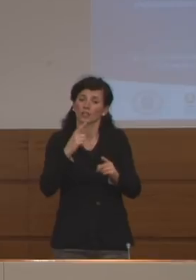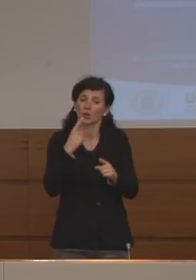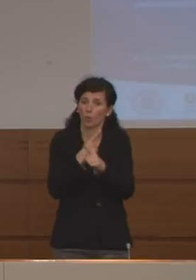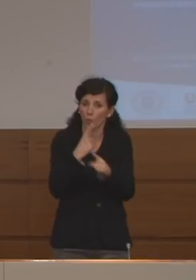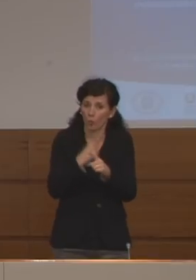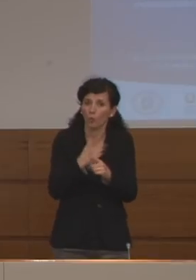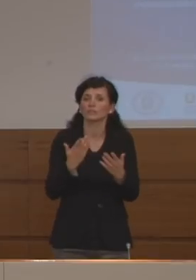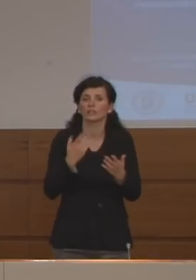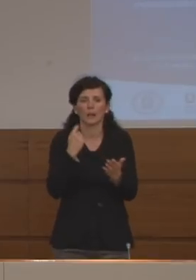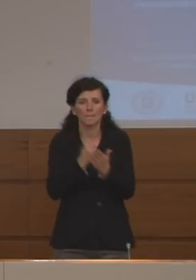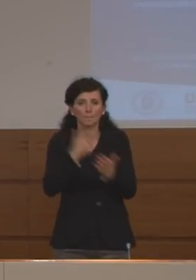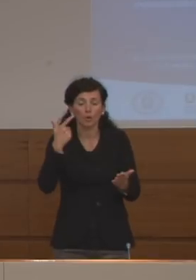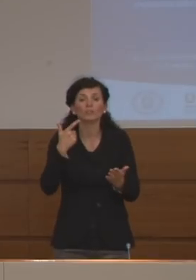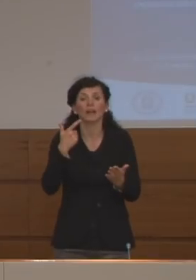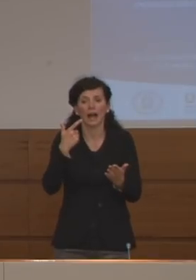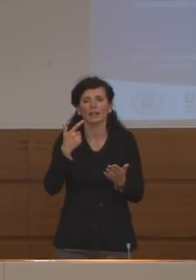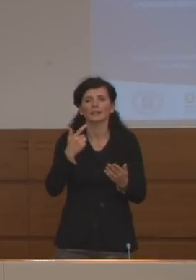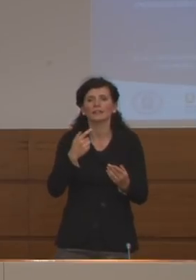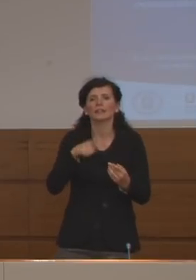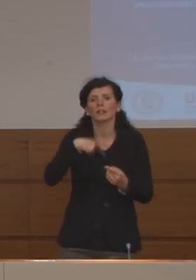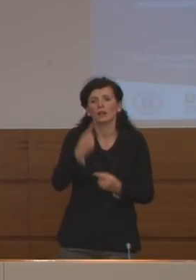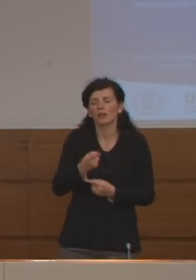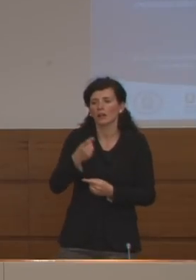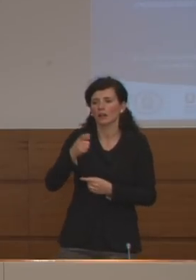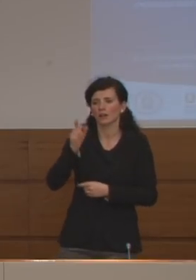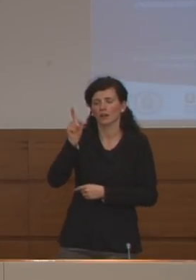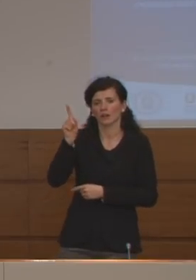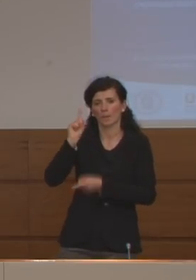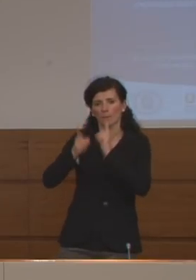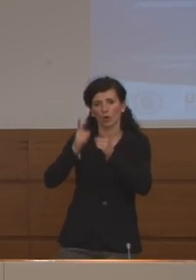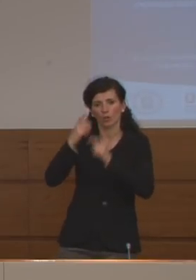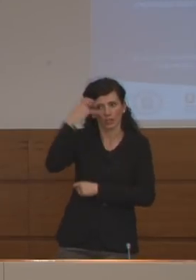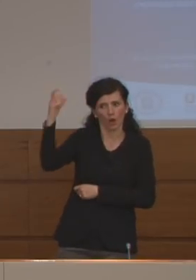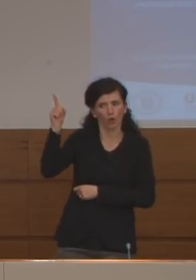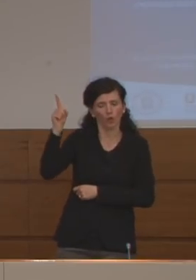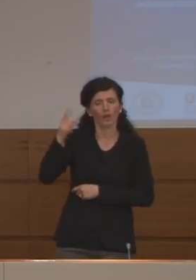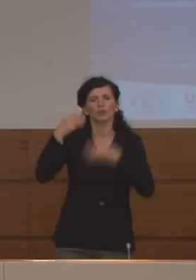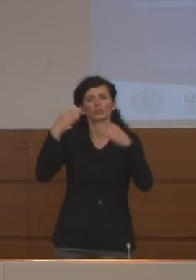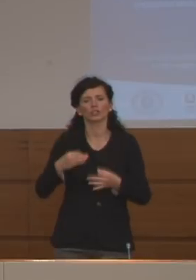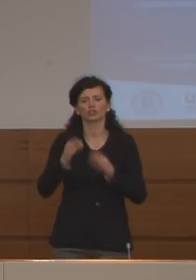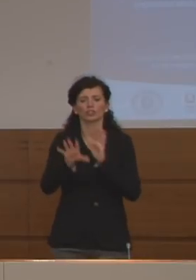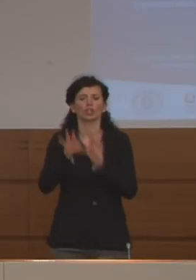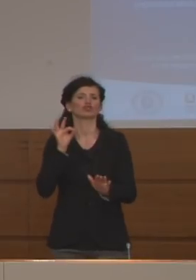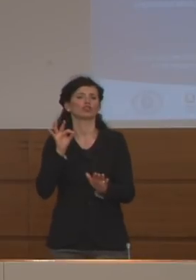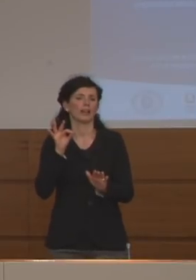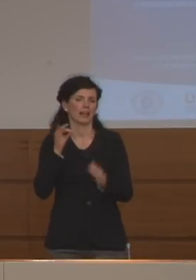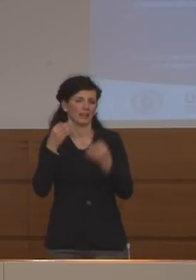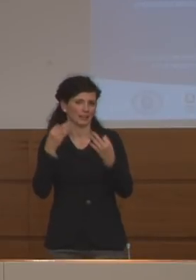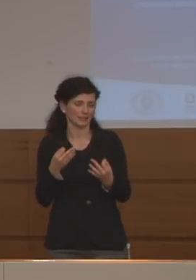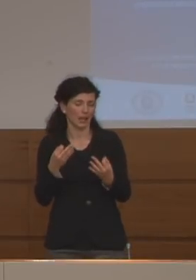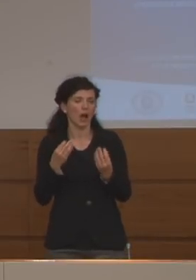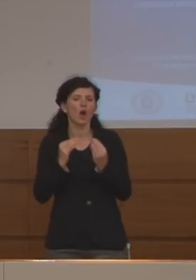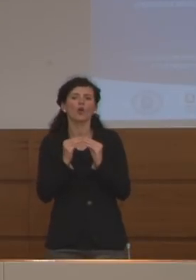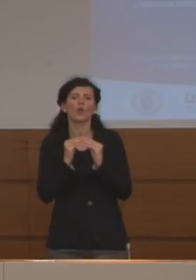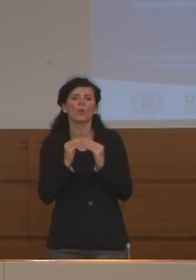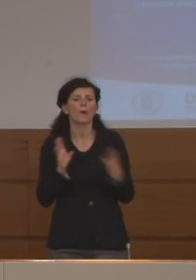politico per intraprendere poi le scelte del caso, per quello che lei ha di nuovo